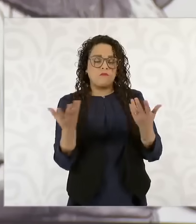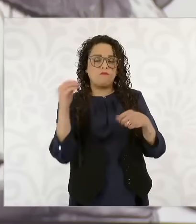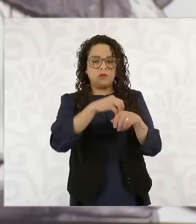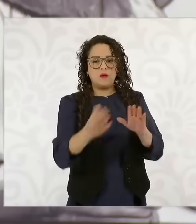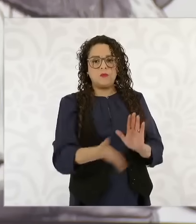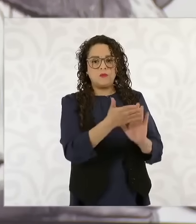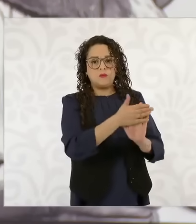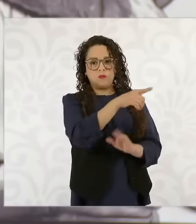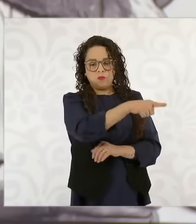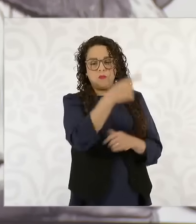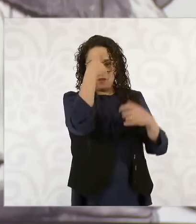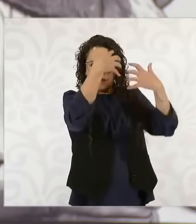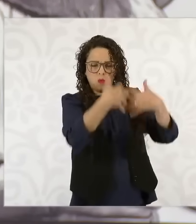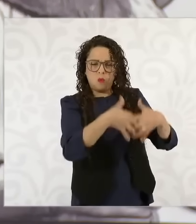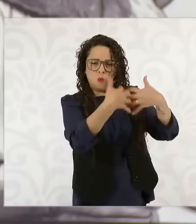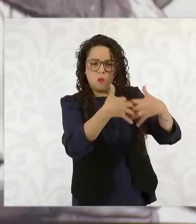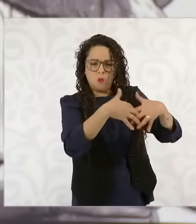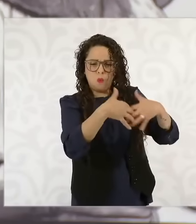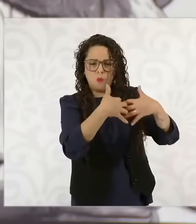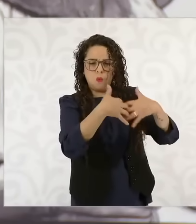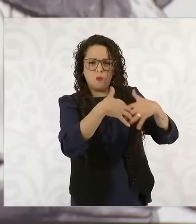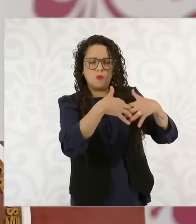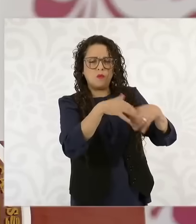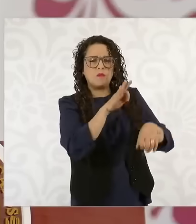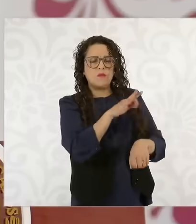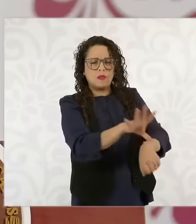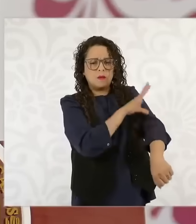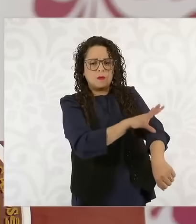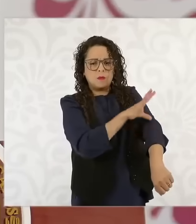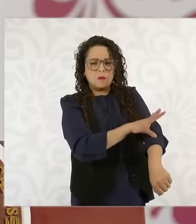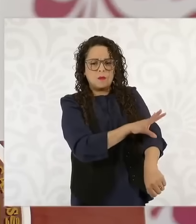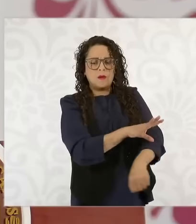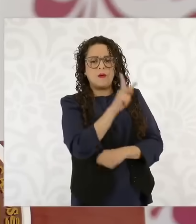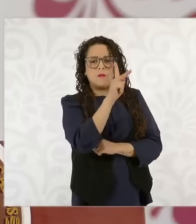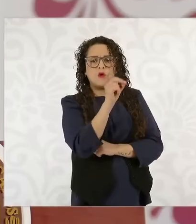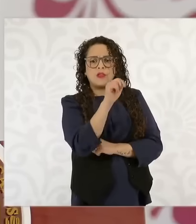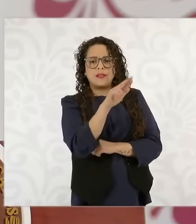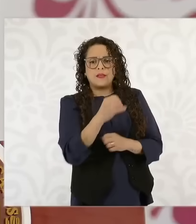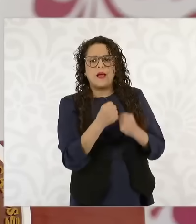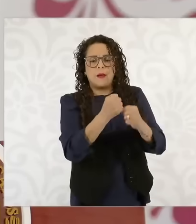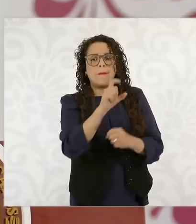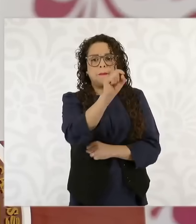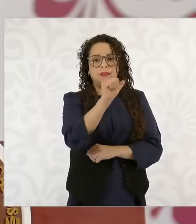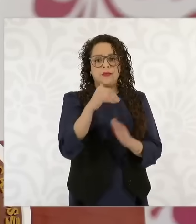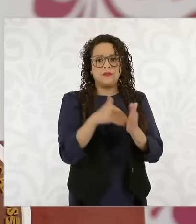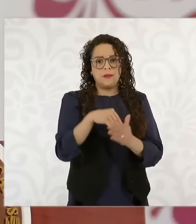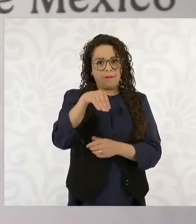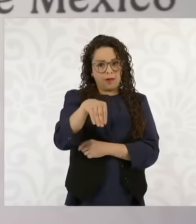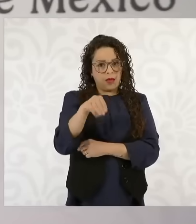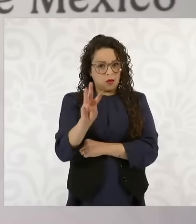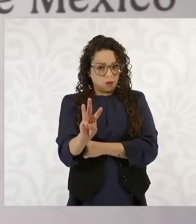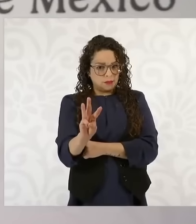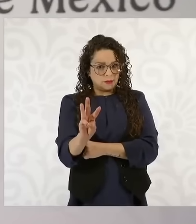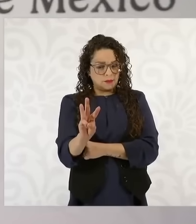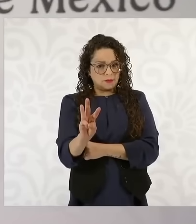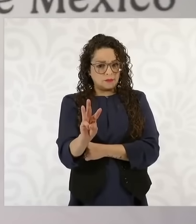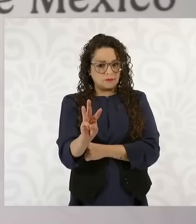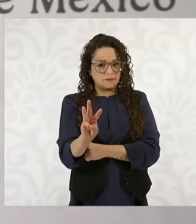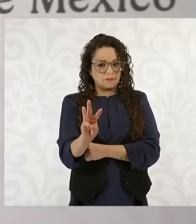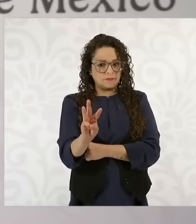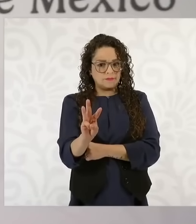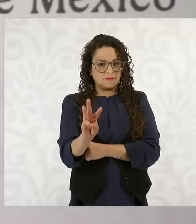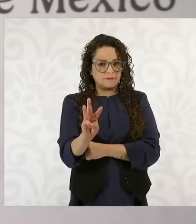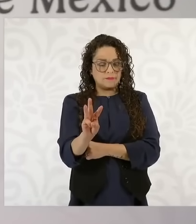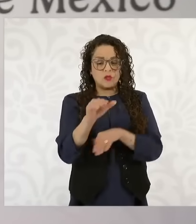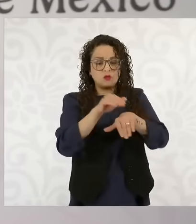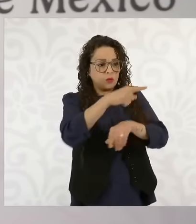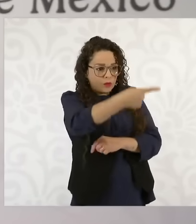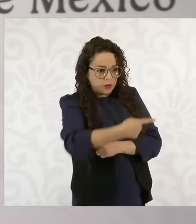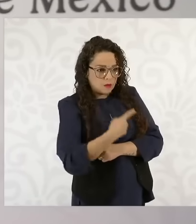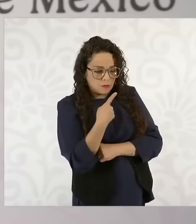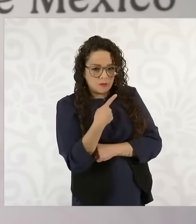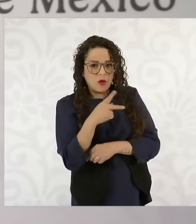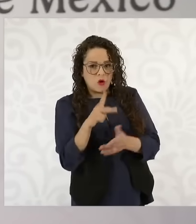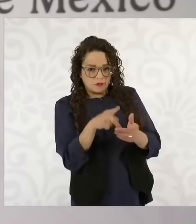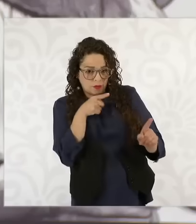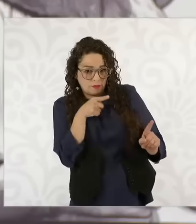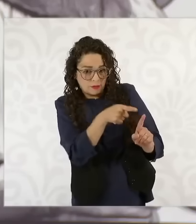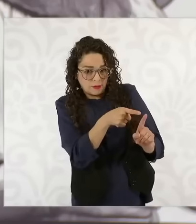26,000, bueno, de potencia 26,000 MW. Eh, el tema, regresando a tu pregunta, es el abasto de gas, que